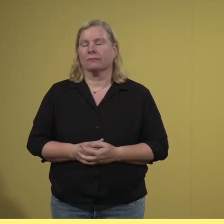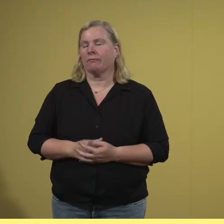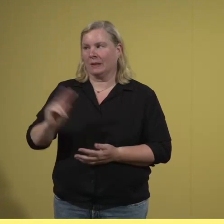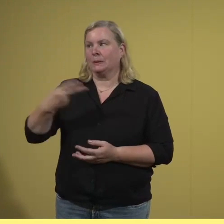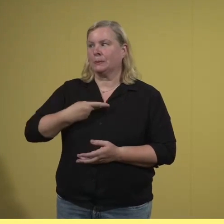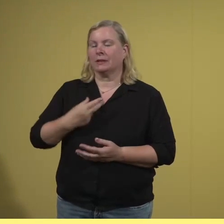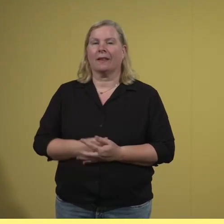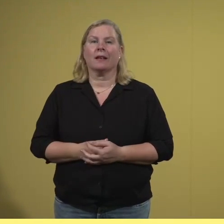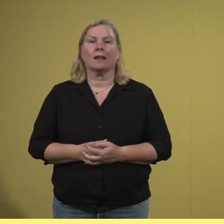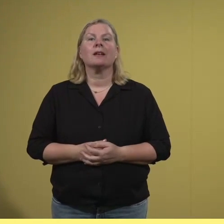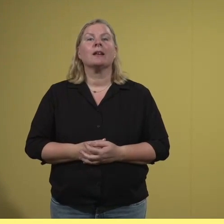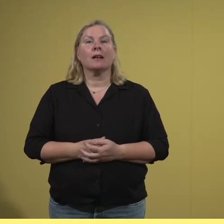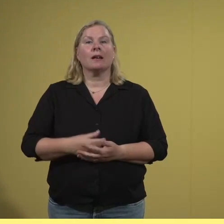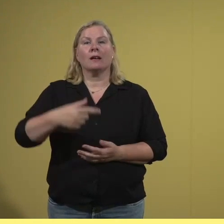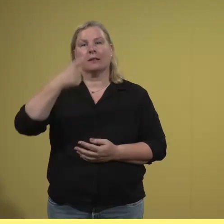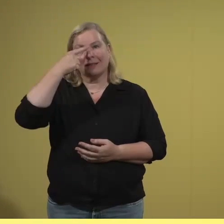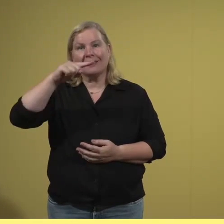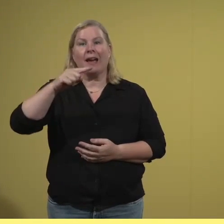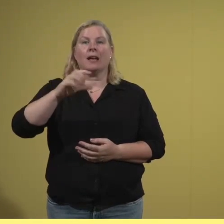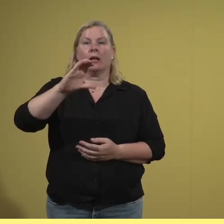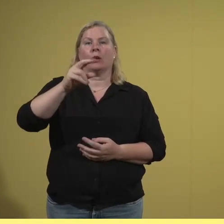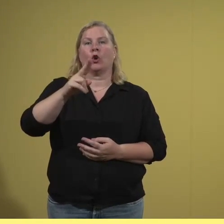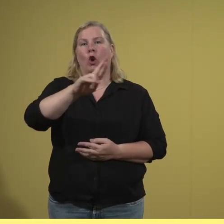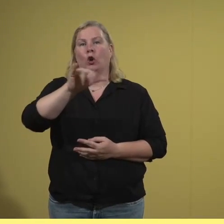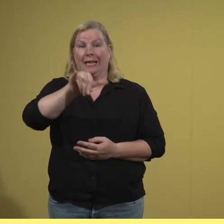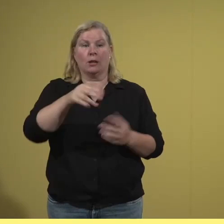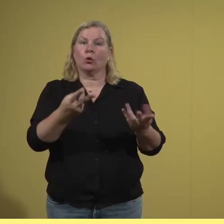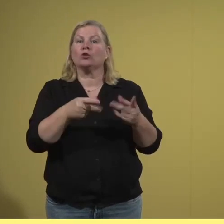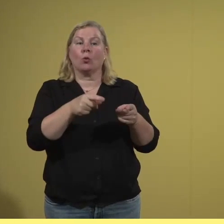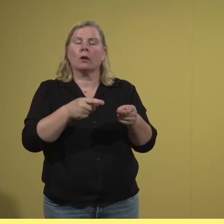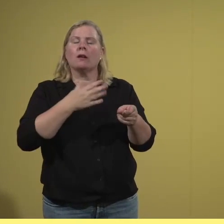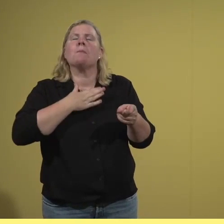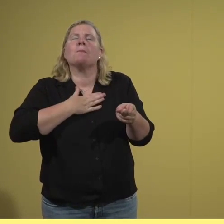Total. Also, auch im Thai-Curry und überall liebe ich es auch.